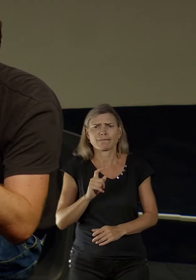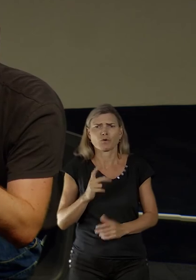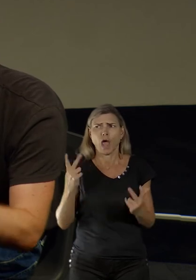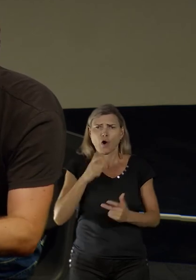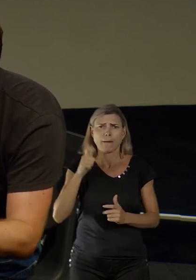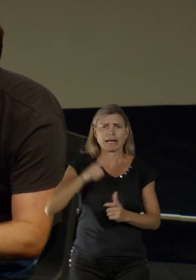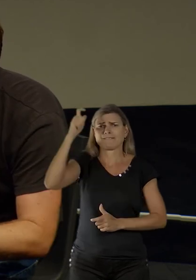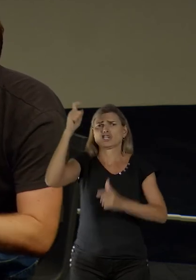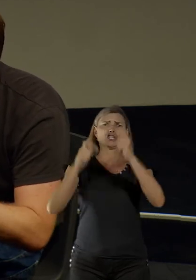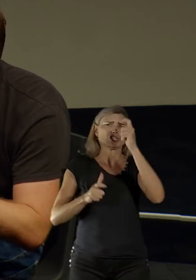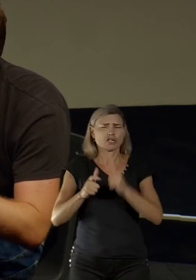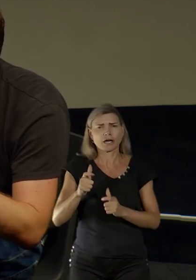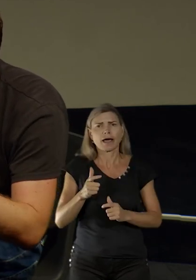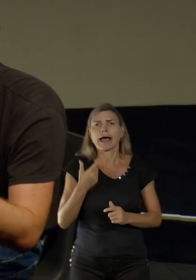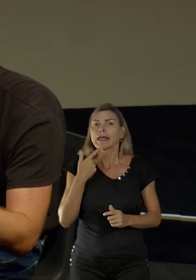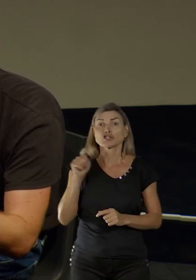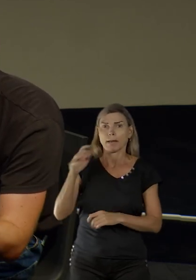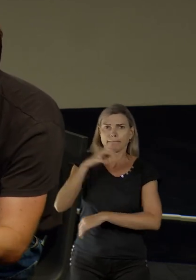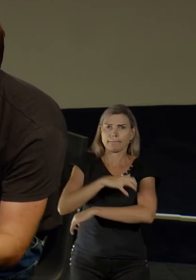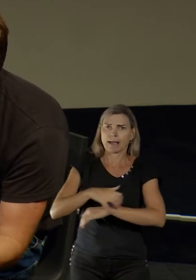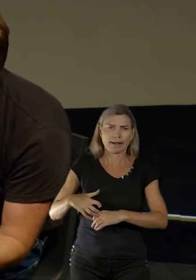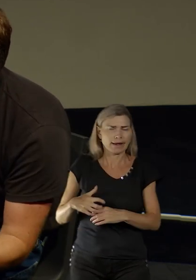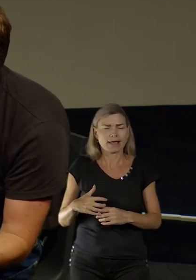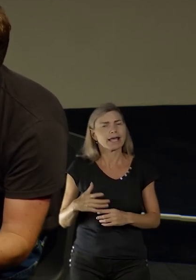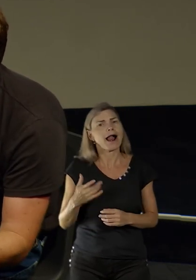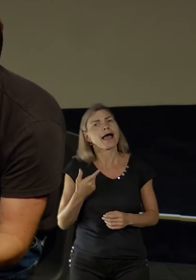jako obecnou debatu o tom, co v tom městě by